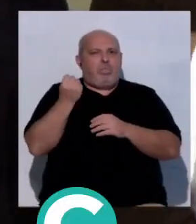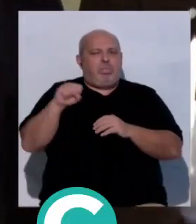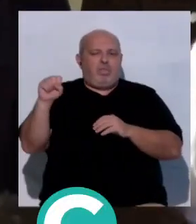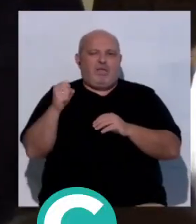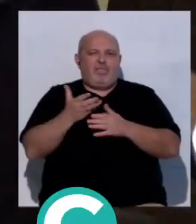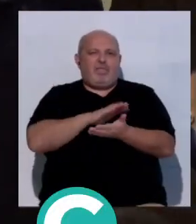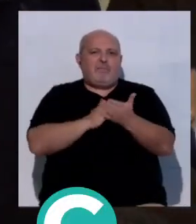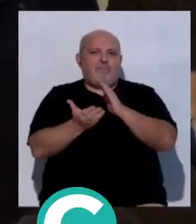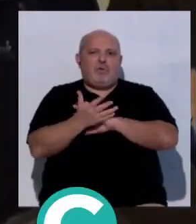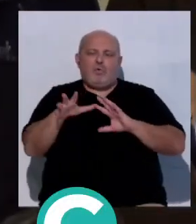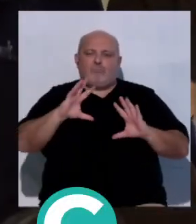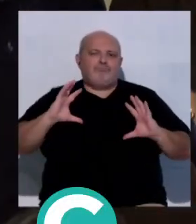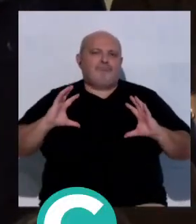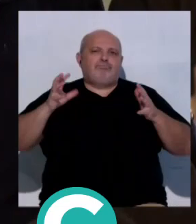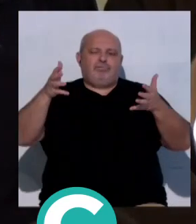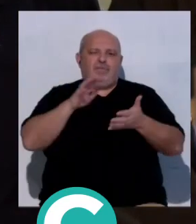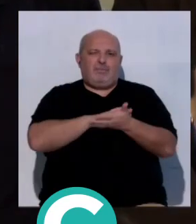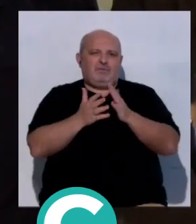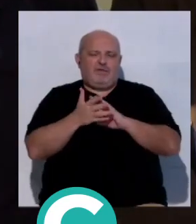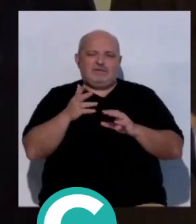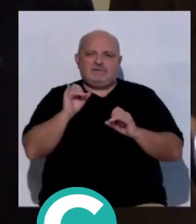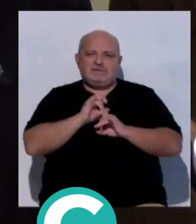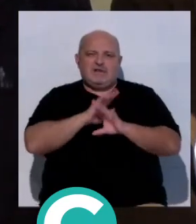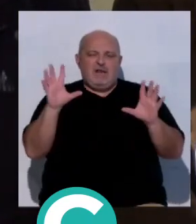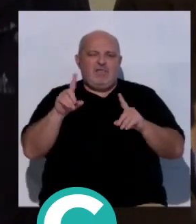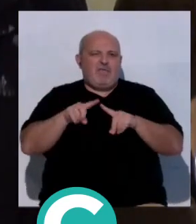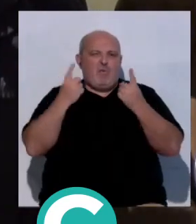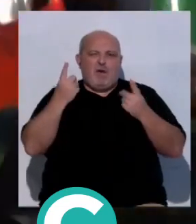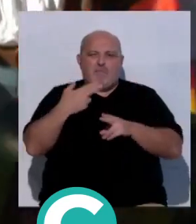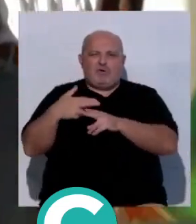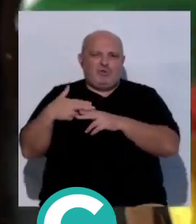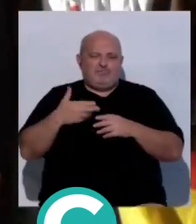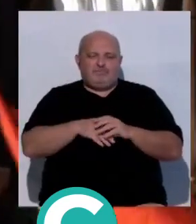que requiere la reacción de los demócratas sin distinción de ideología el máximo responsable